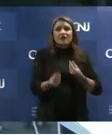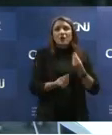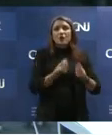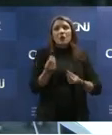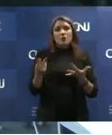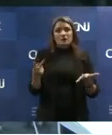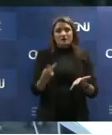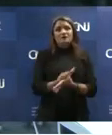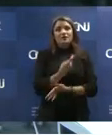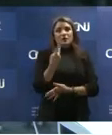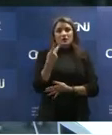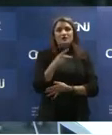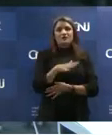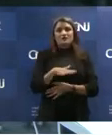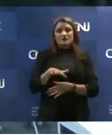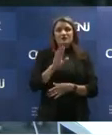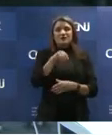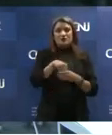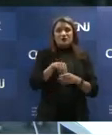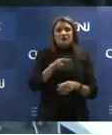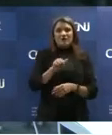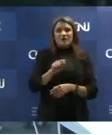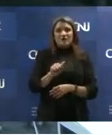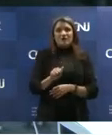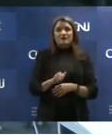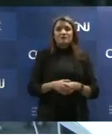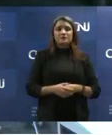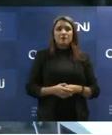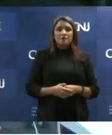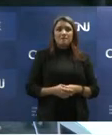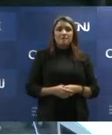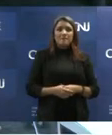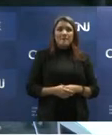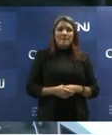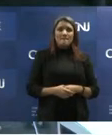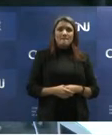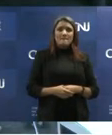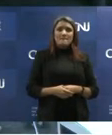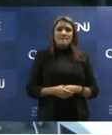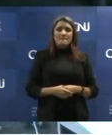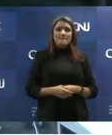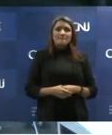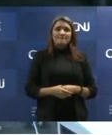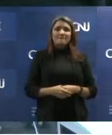E o que eu percebo nessa situação em específico